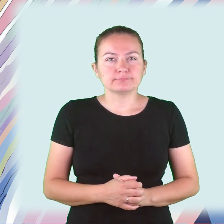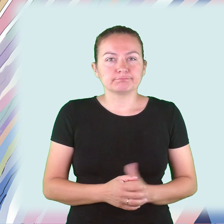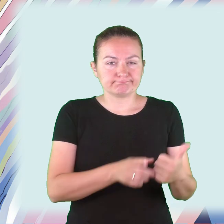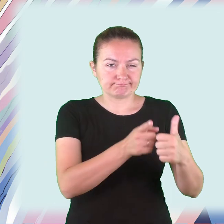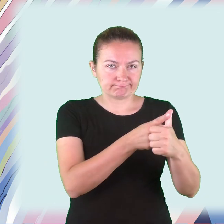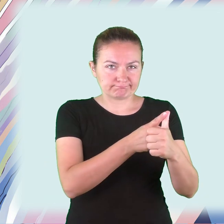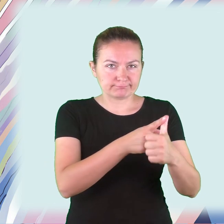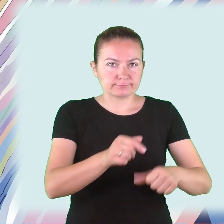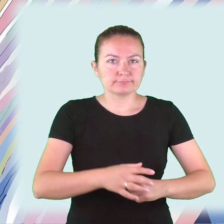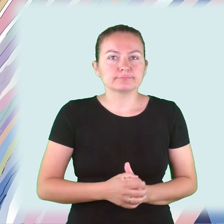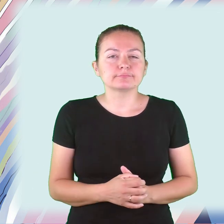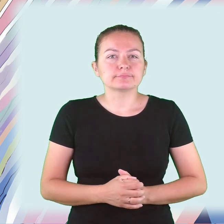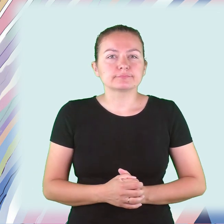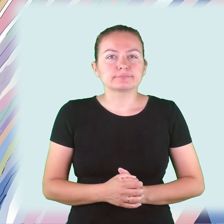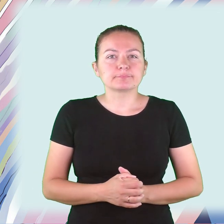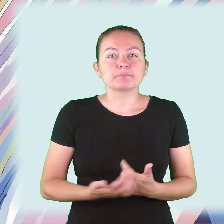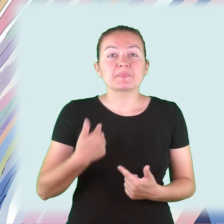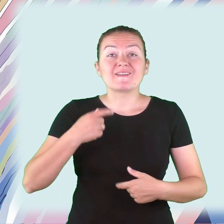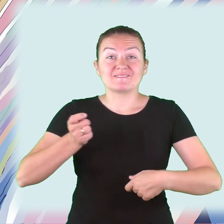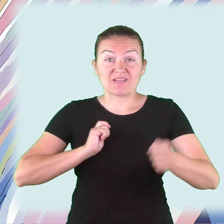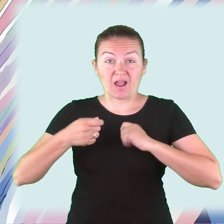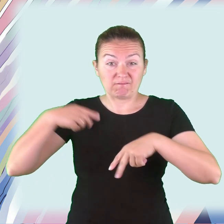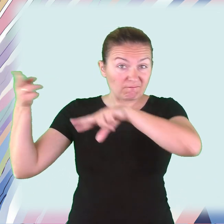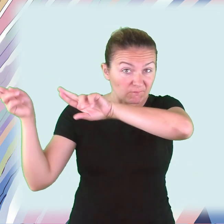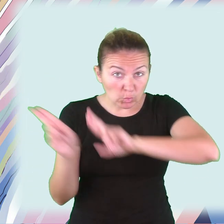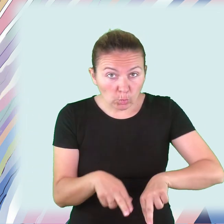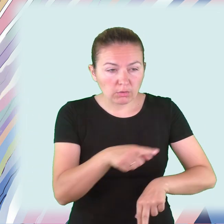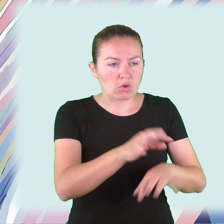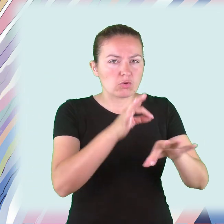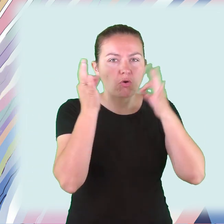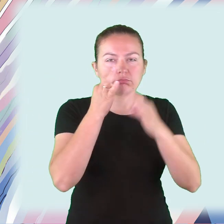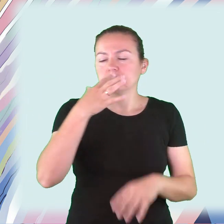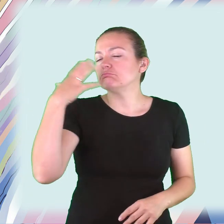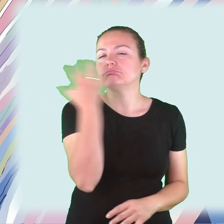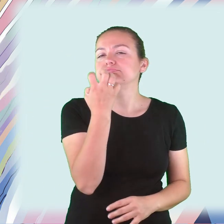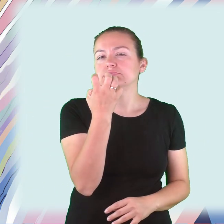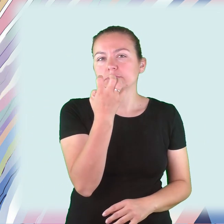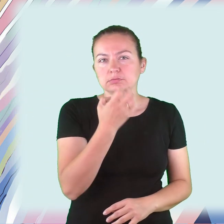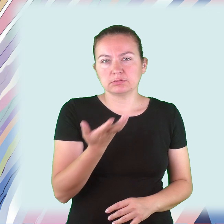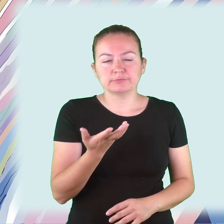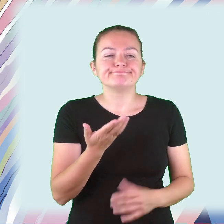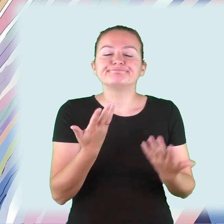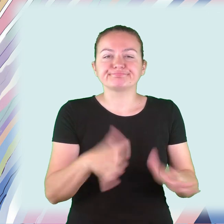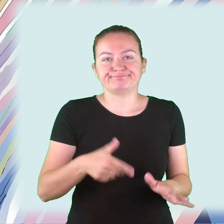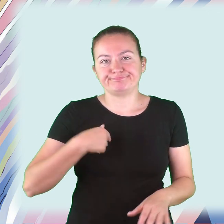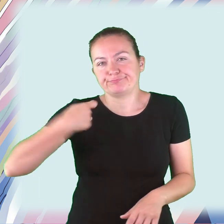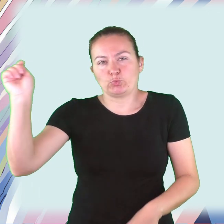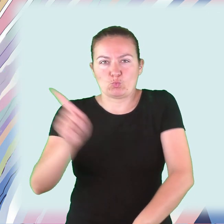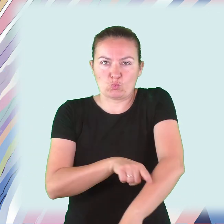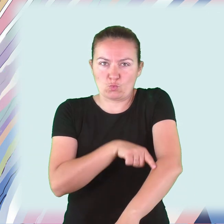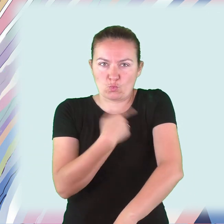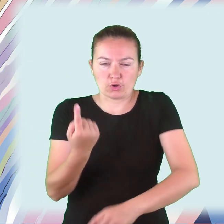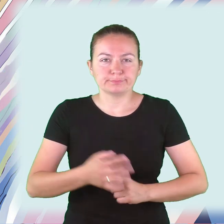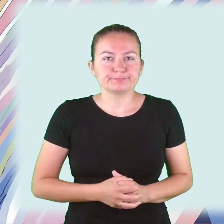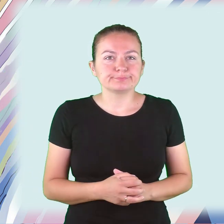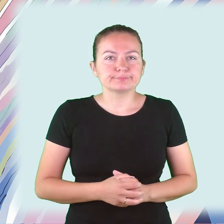1. Kiedy wróciłam z wakacji, mój kot był na mnie obrażony, że zostawiłam go na tak długo.